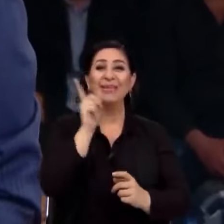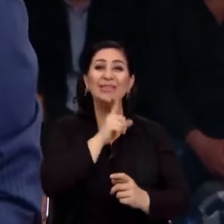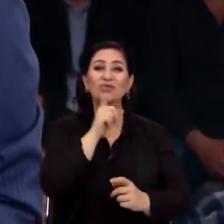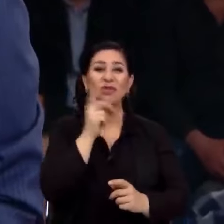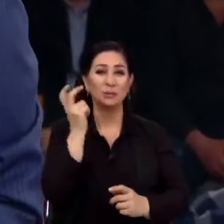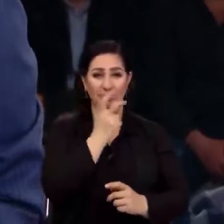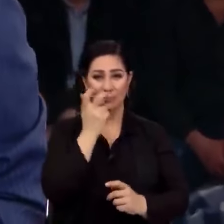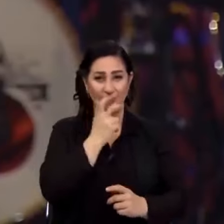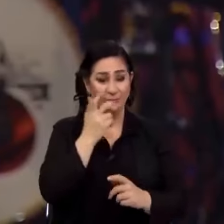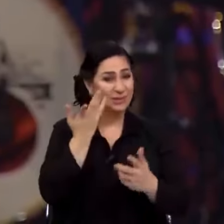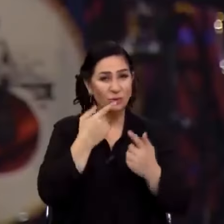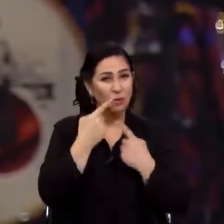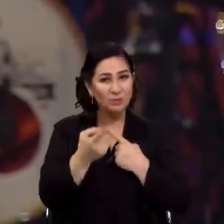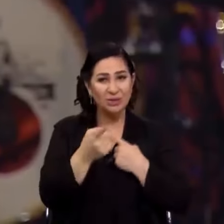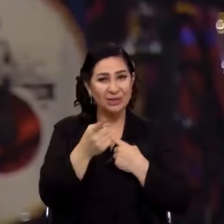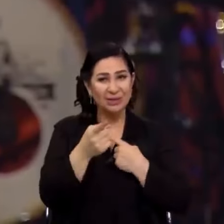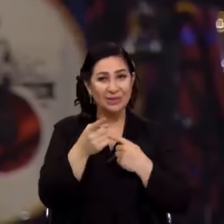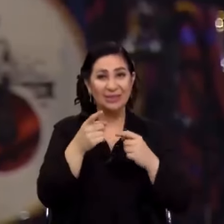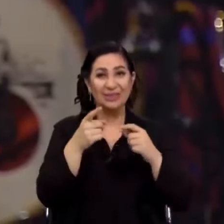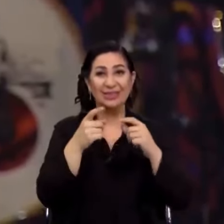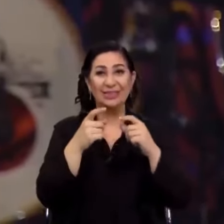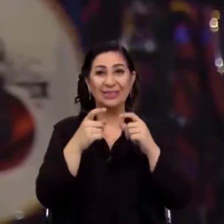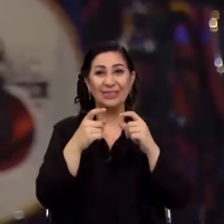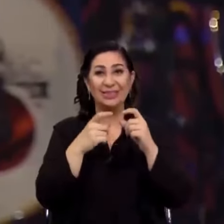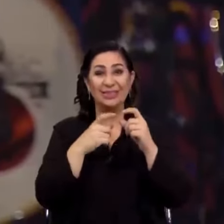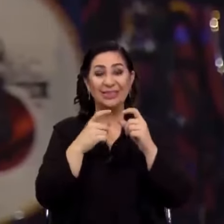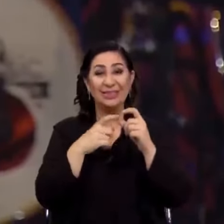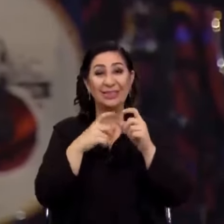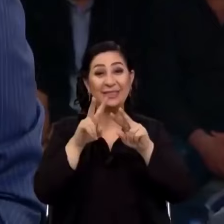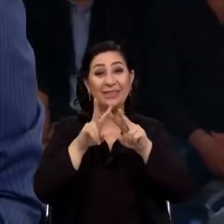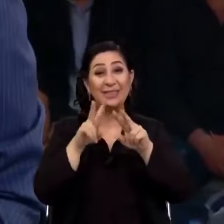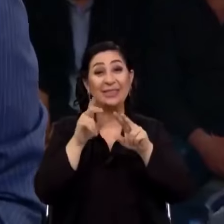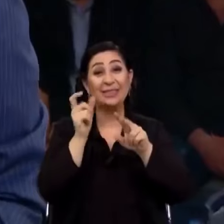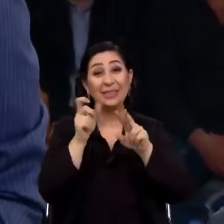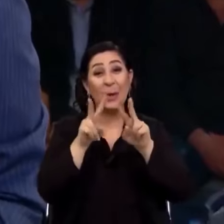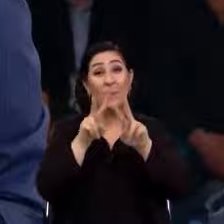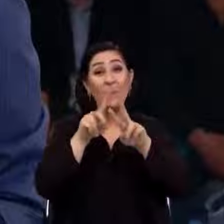ne söylemiştiniz O zaman e Summer Time söylemiştim o söylüyorsun deni misin sen